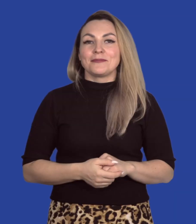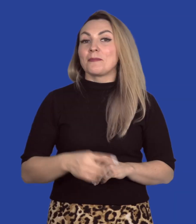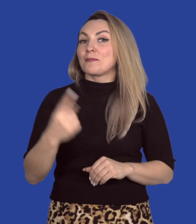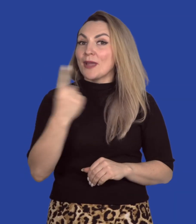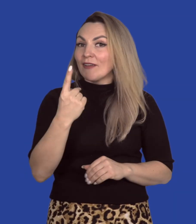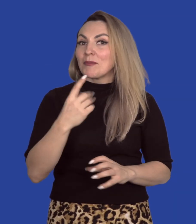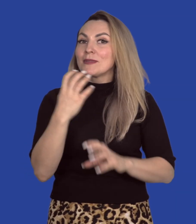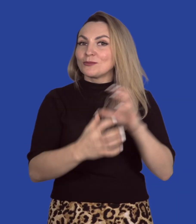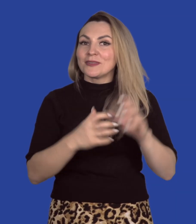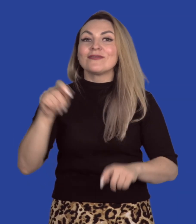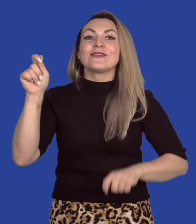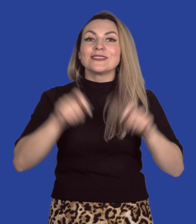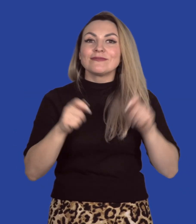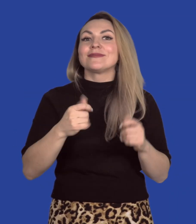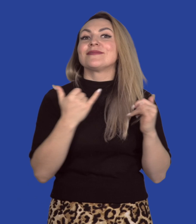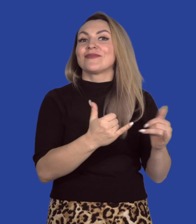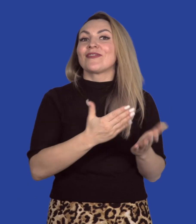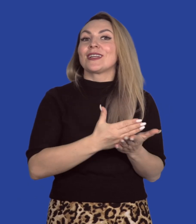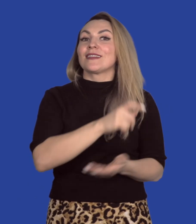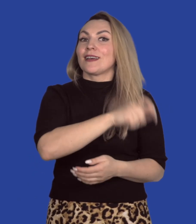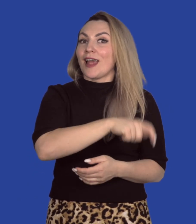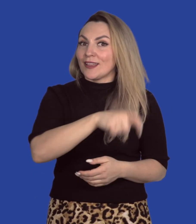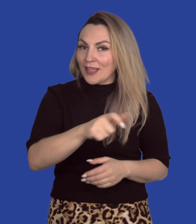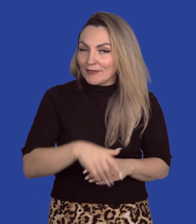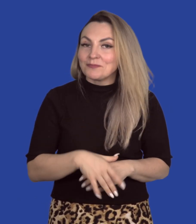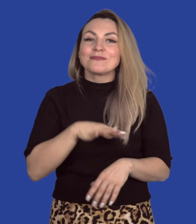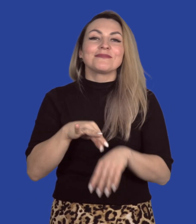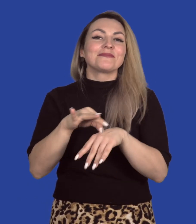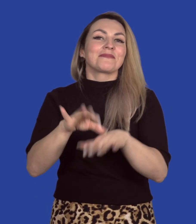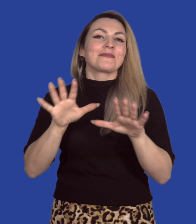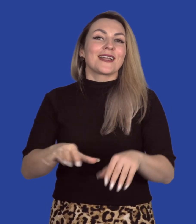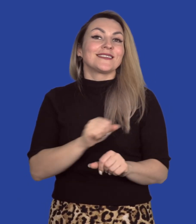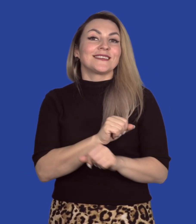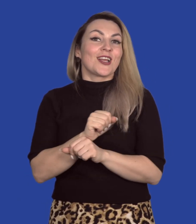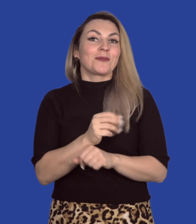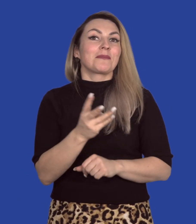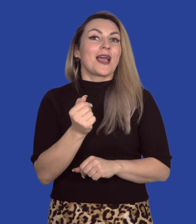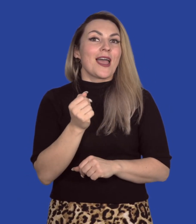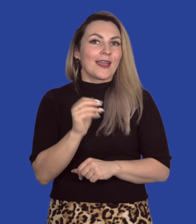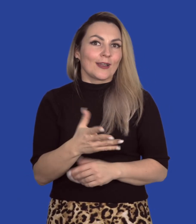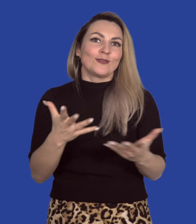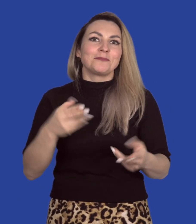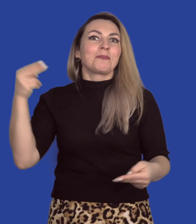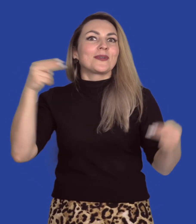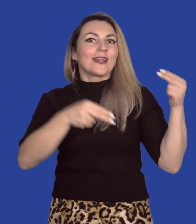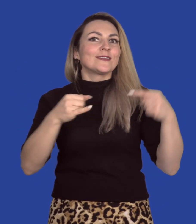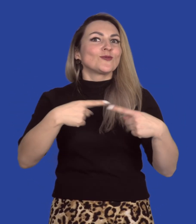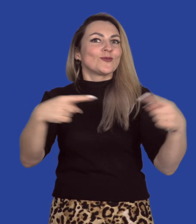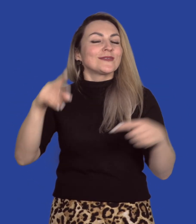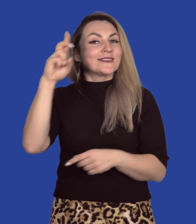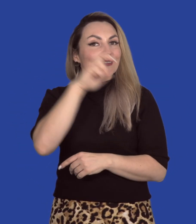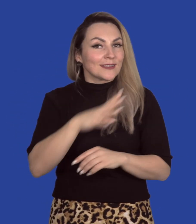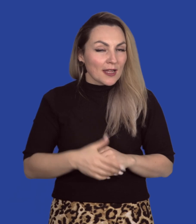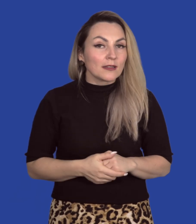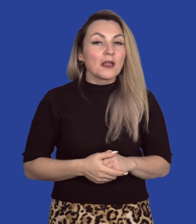7. Был проведен I Международный фестиваль художественного творчества ветеранов. Фестиваль принимал санаторий Маяк. На фестиваль приехали участники из разных стран.